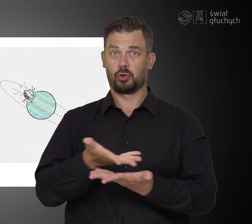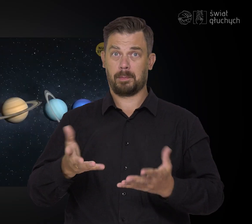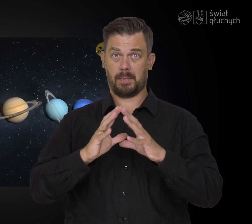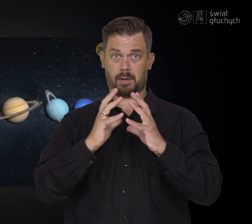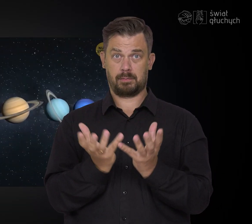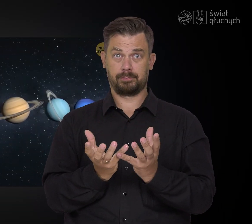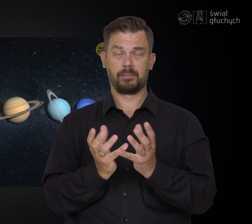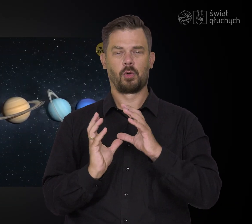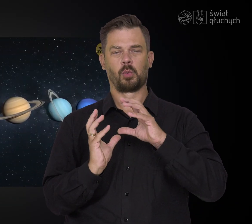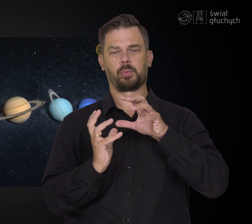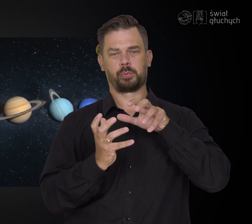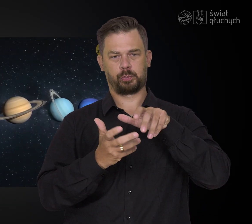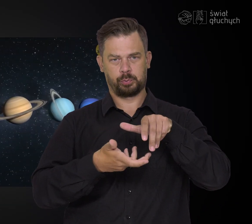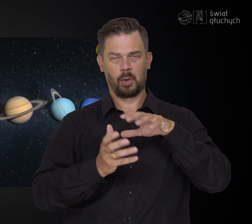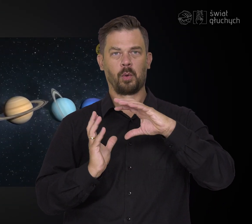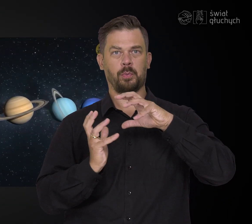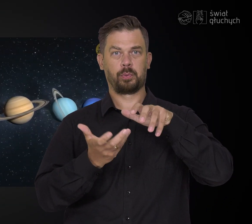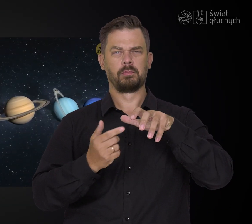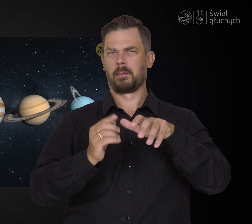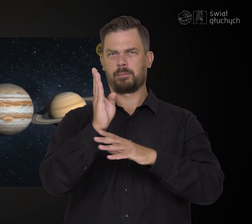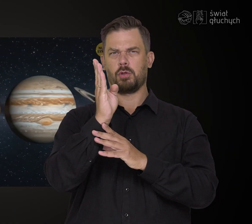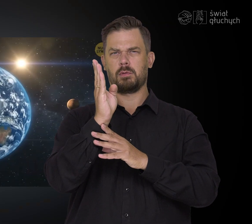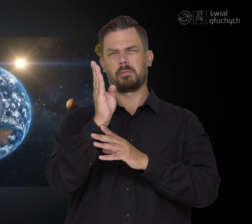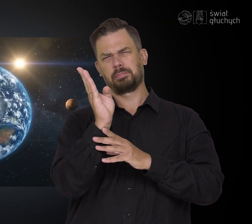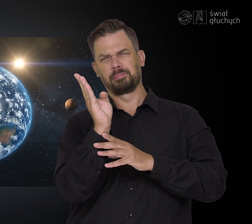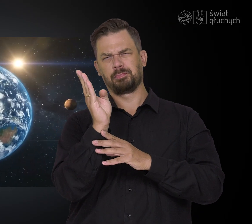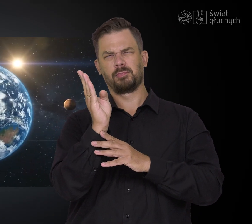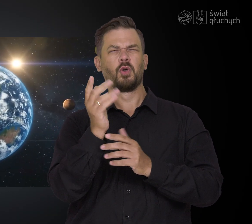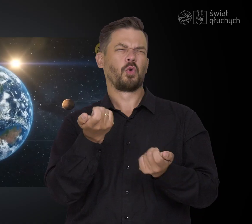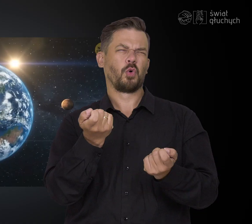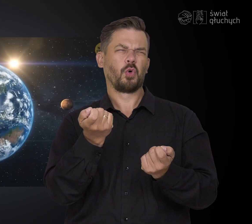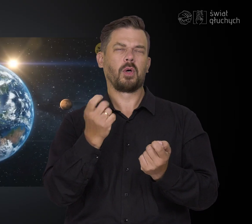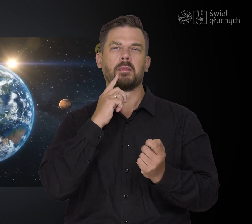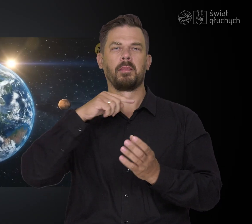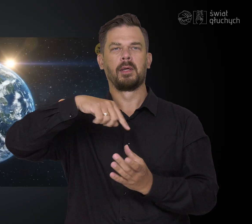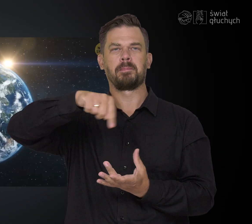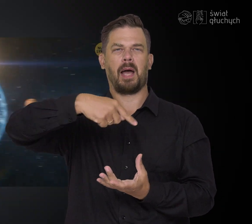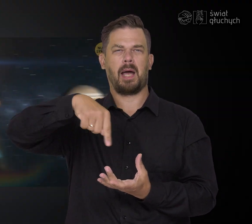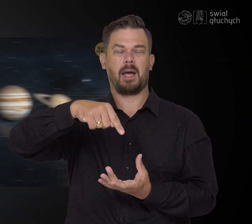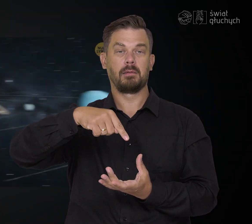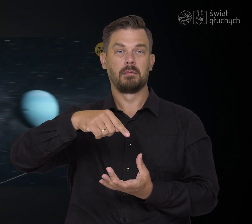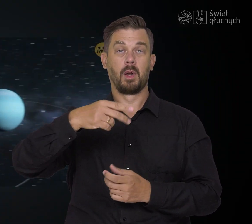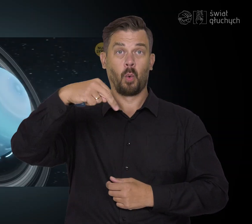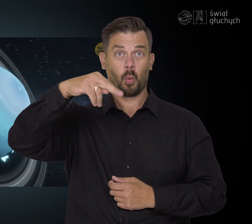Ziemia wiruje wokół własnej osi w niemal pionowej pozycji. Kręci się trochę jak taki bąk do zabawy. A Uran?